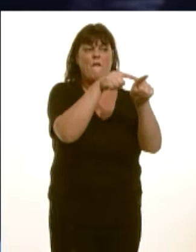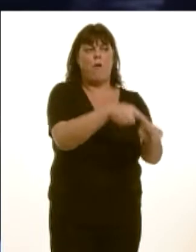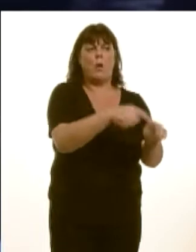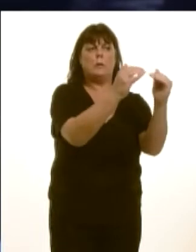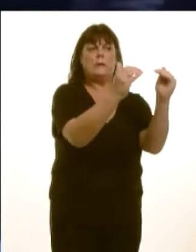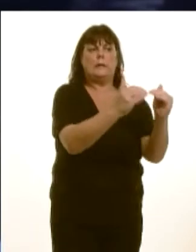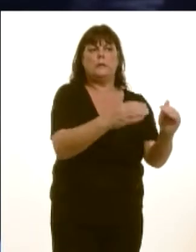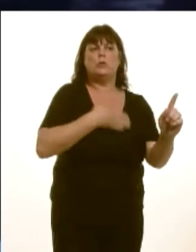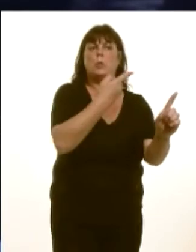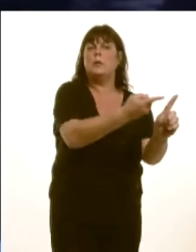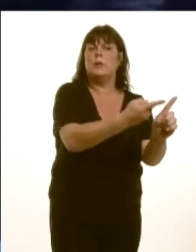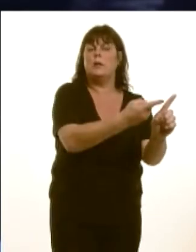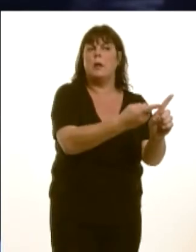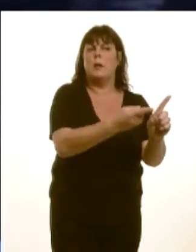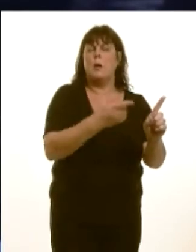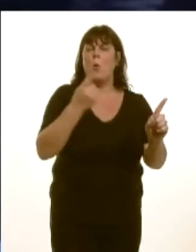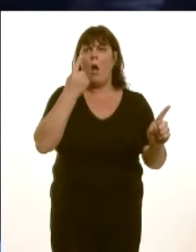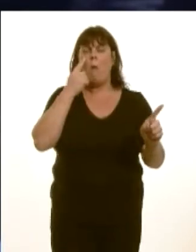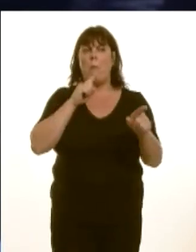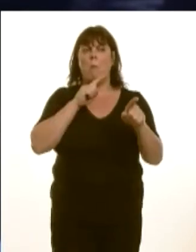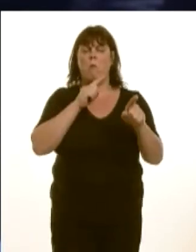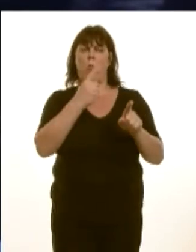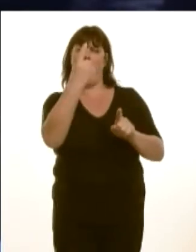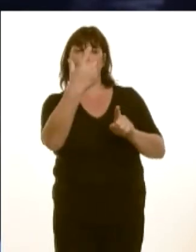A gaf ofyn i chi ailystyried ar sail hynny?